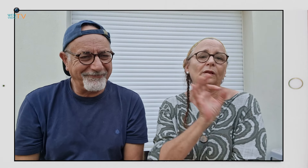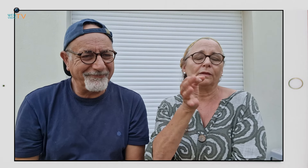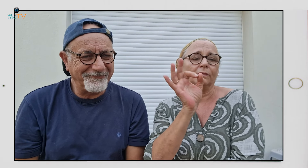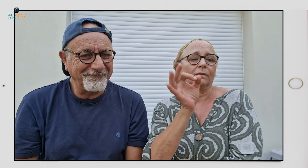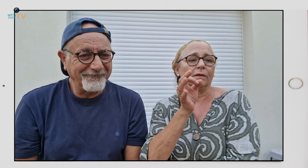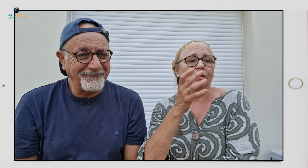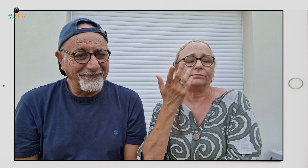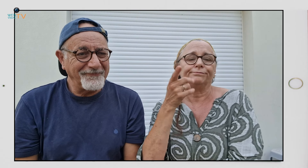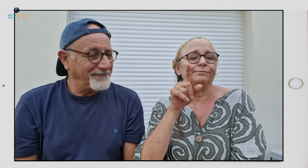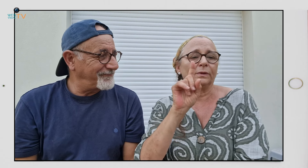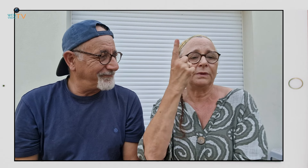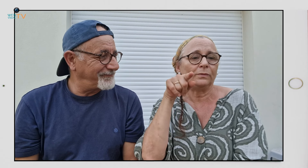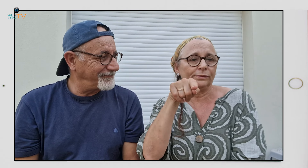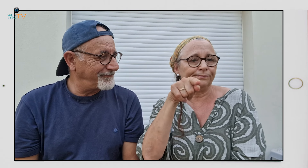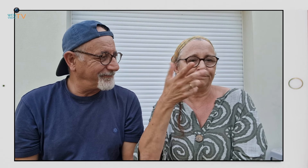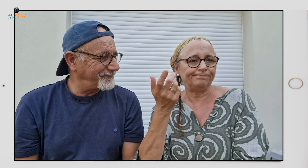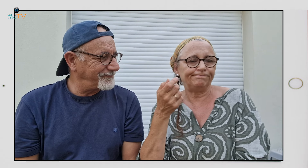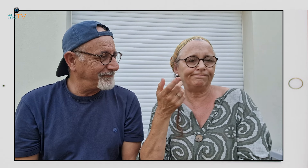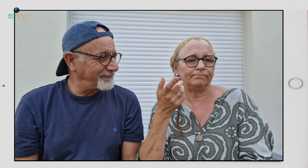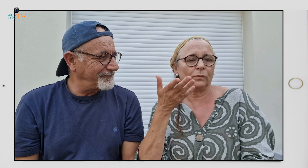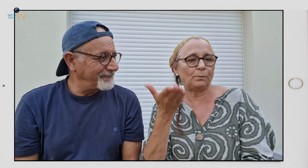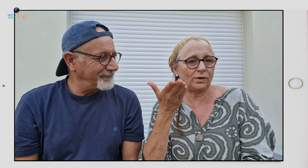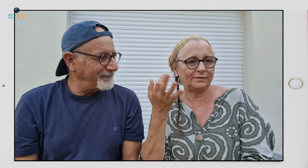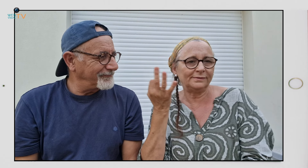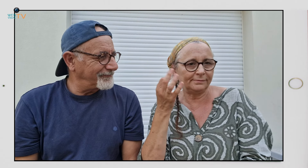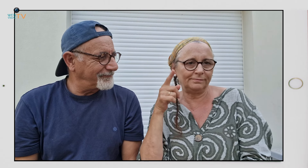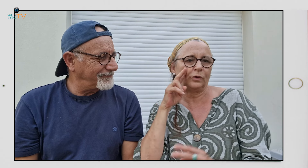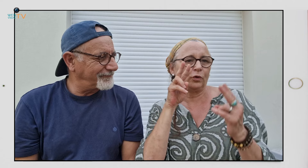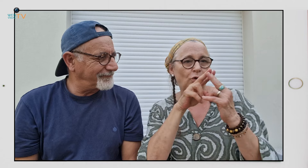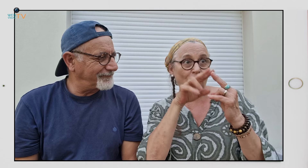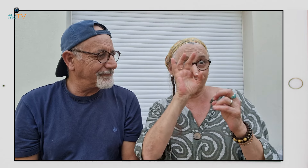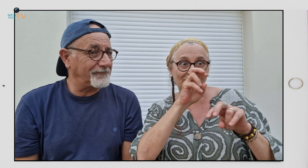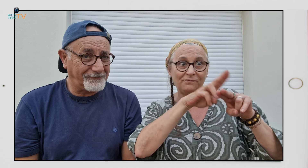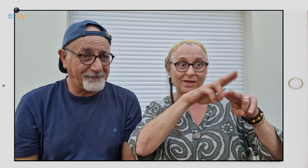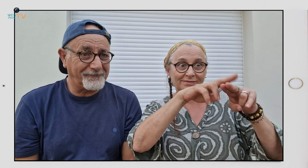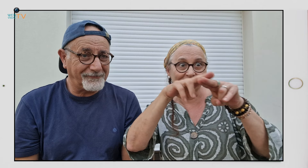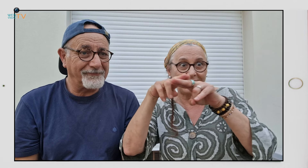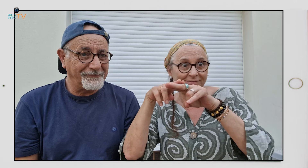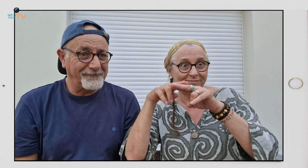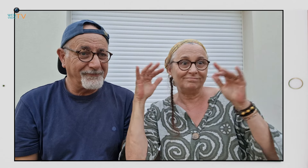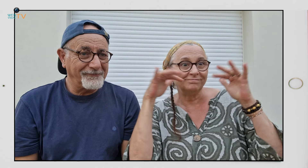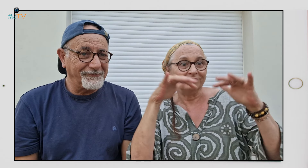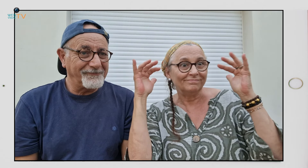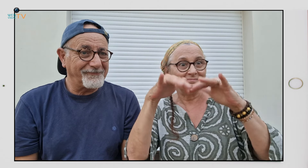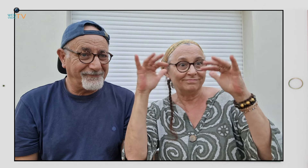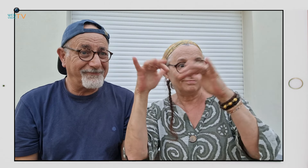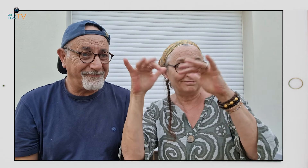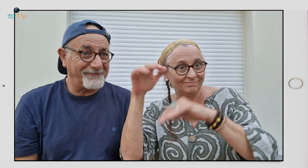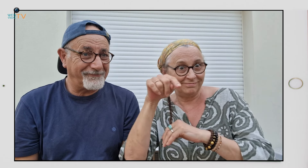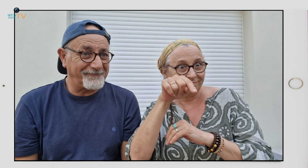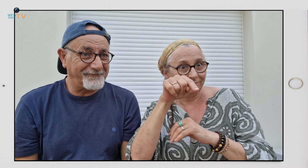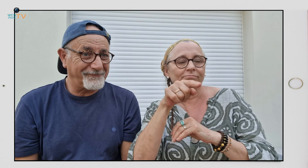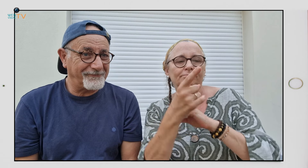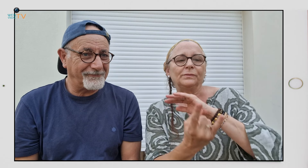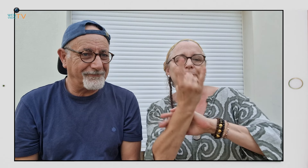Sí, lo más importante fue, primero, conocer las fechas de los espectáculos,